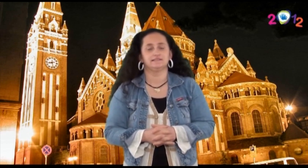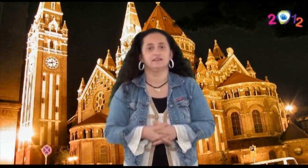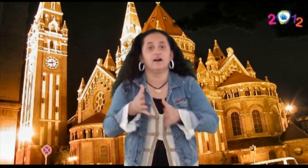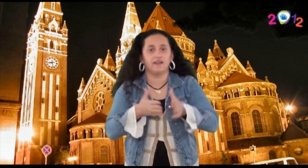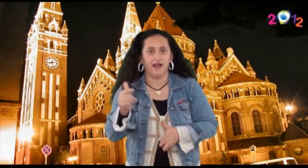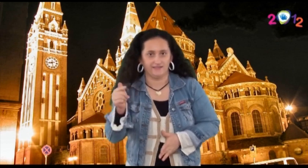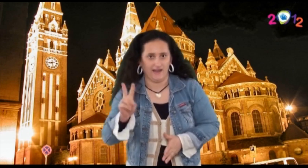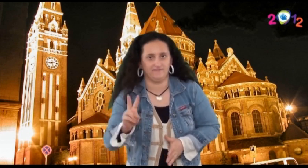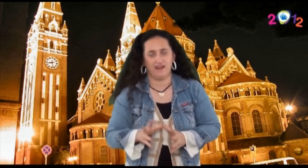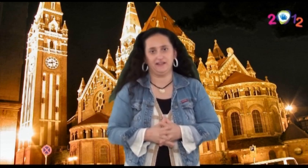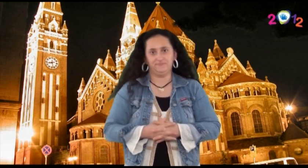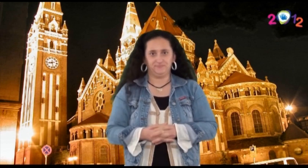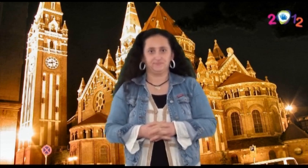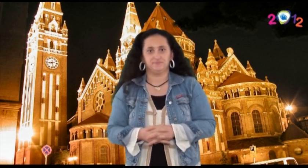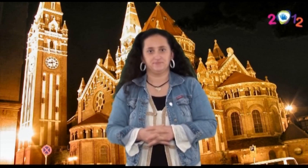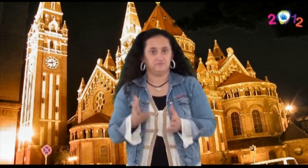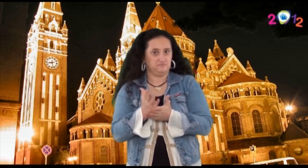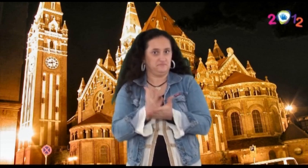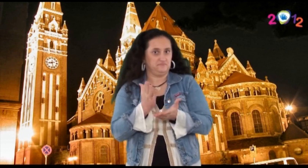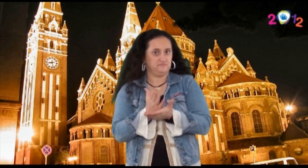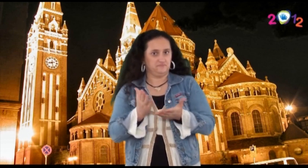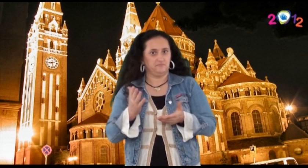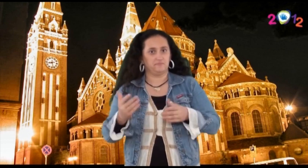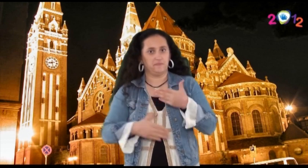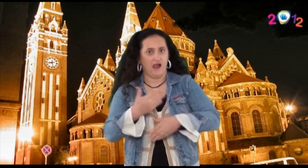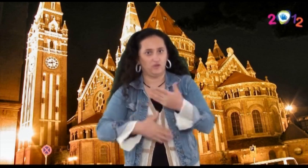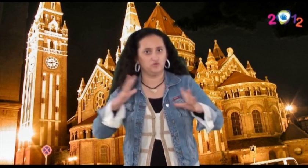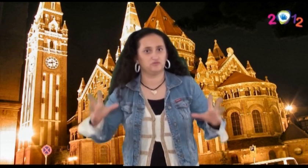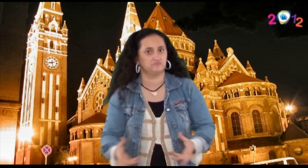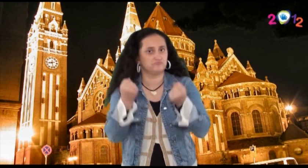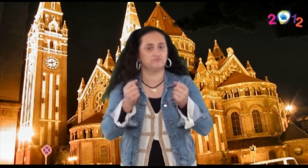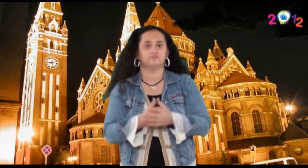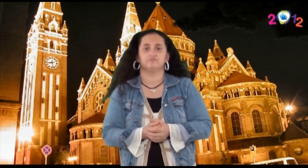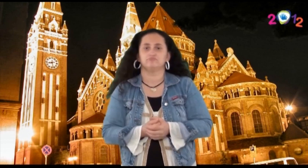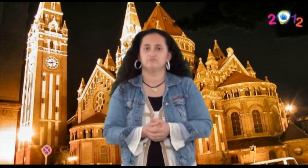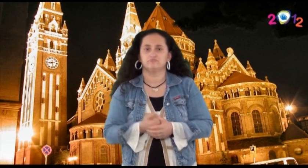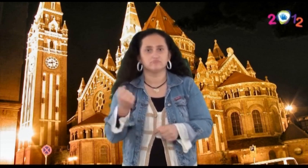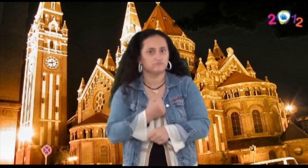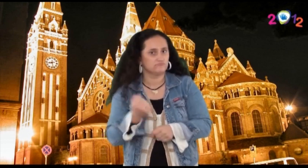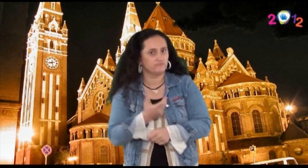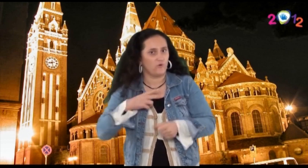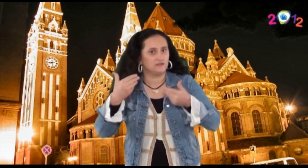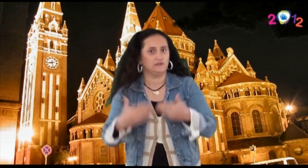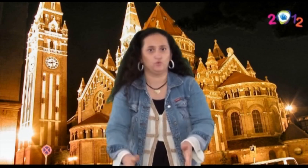A JelTv májusban alakult. Kemény volt az indulás.